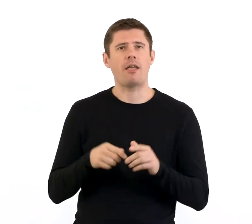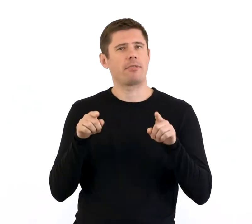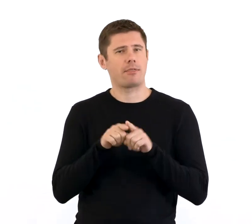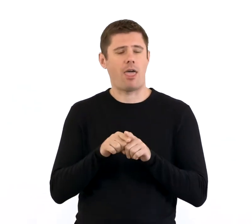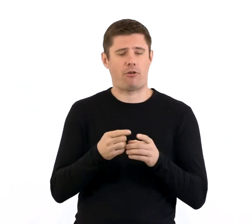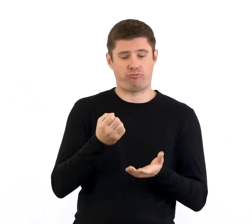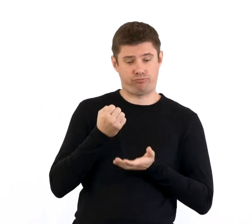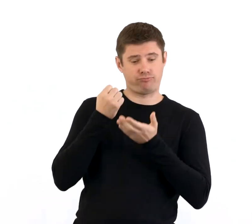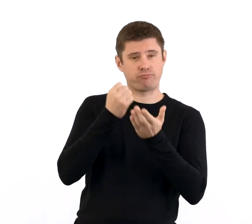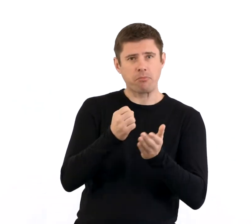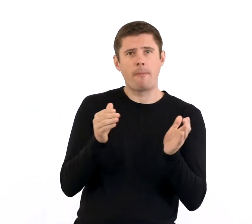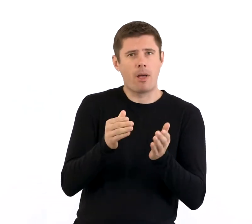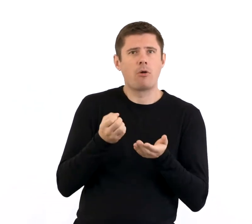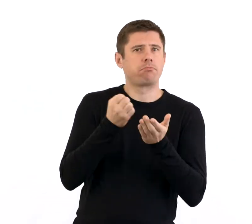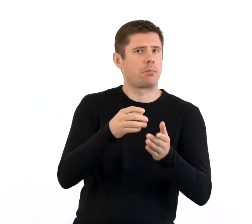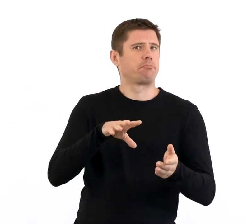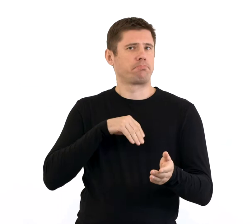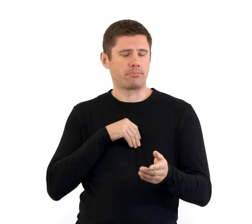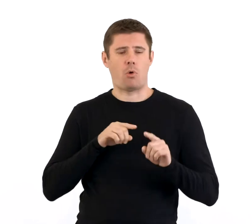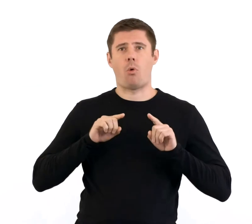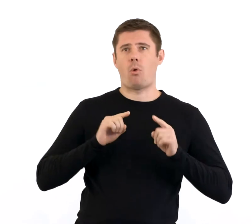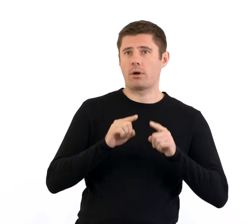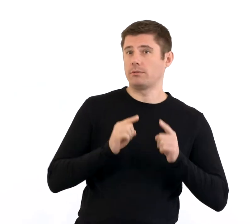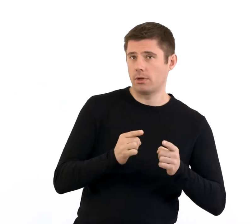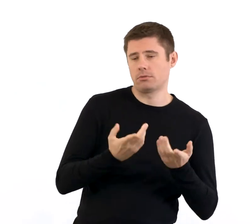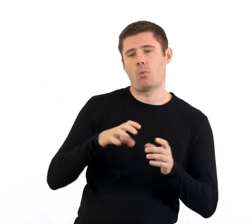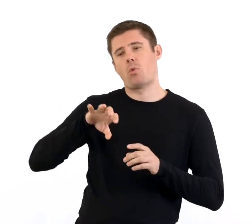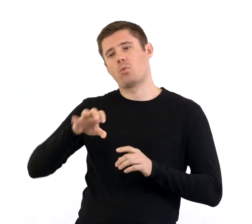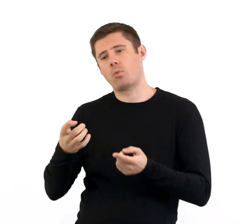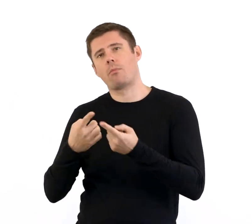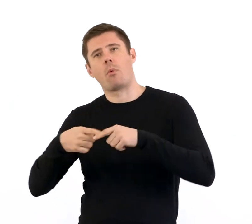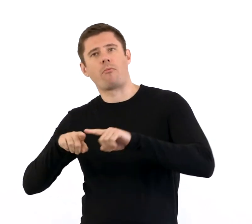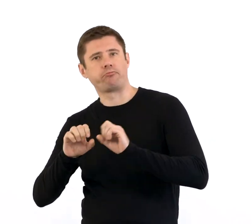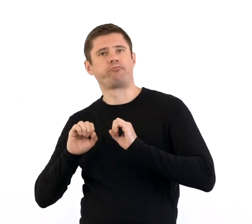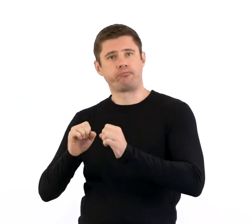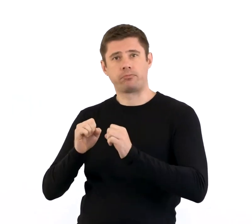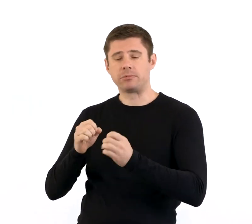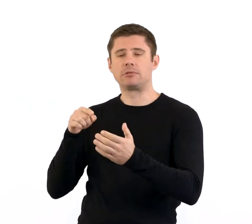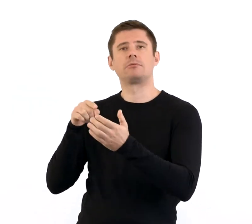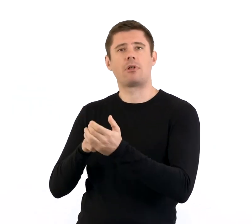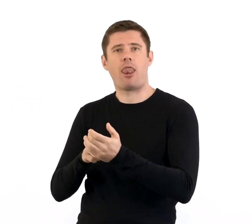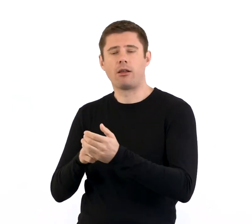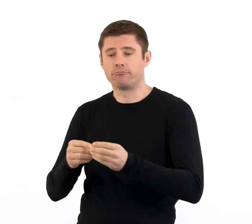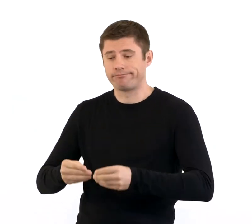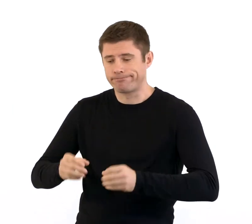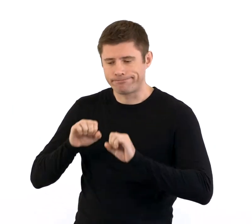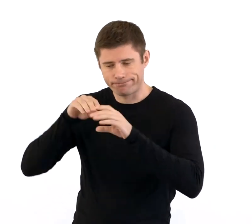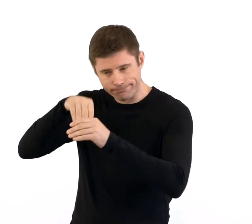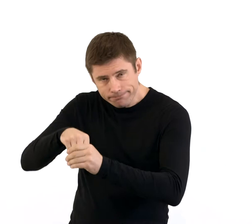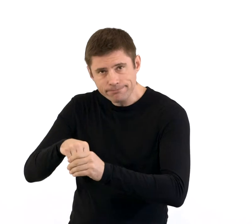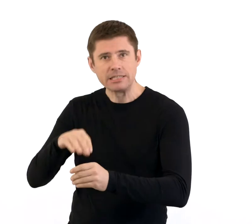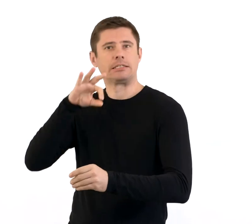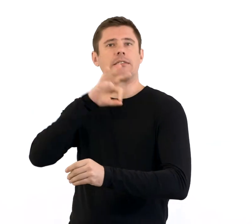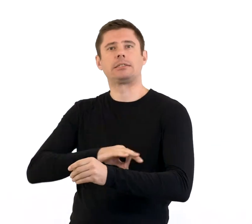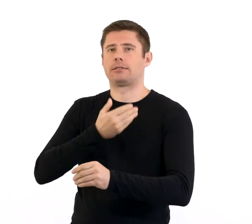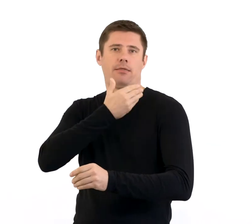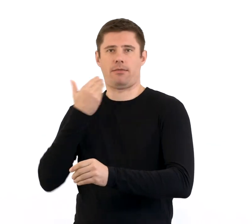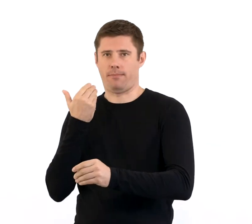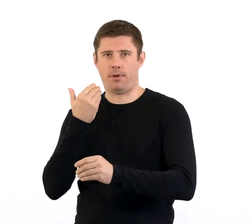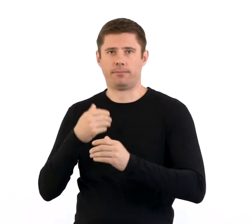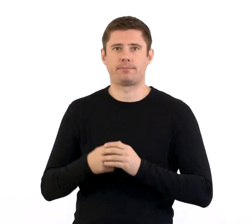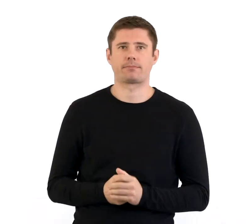Odbiorcami mikrograntów mogą być również organizacje lub grupy obywatelskie które są zaangażowane w działalność non-profit.